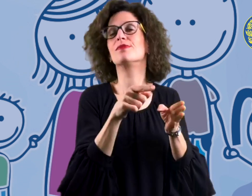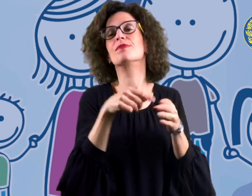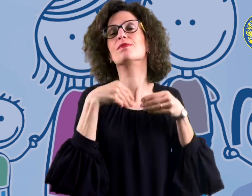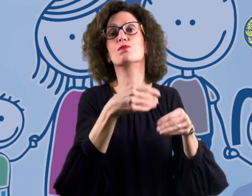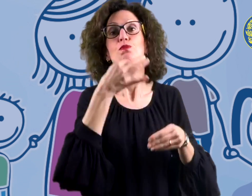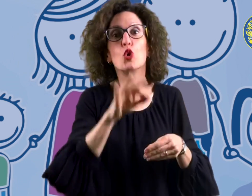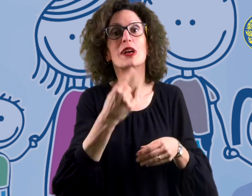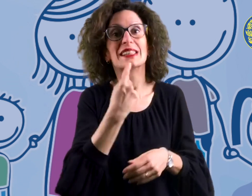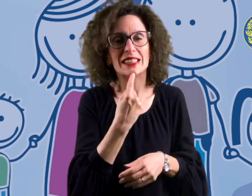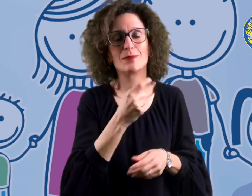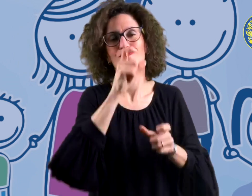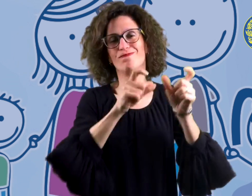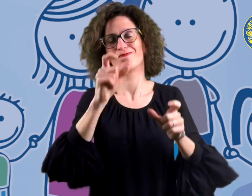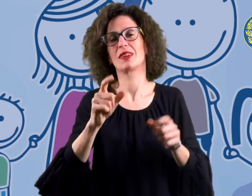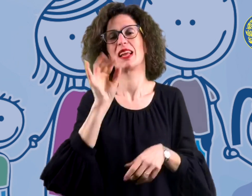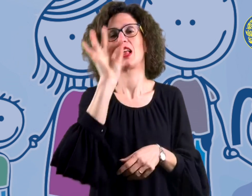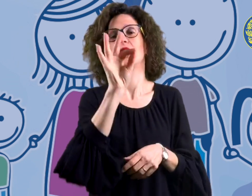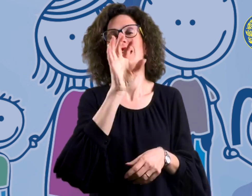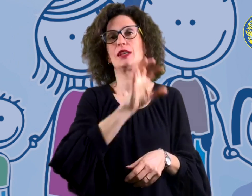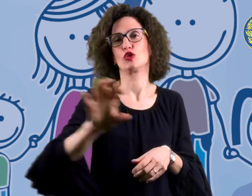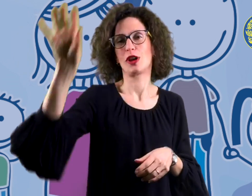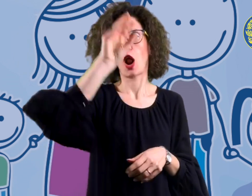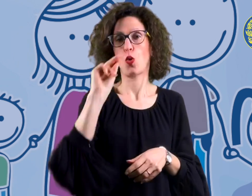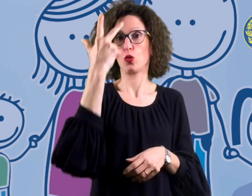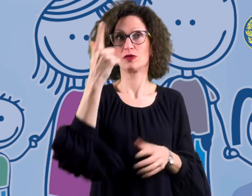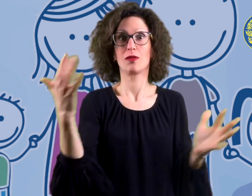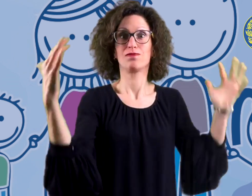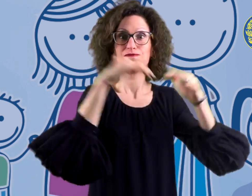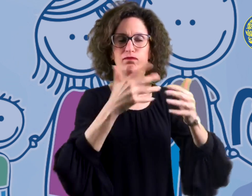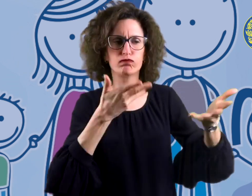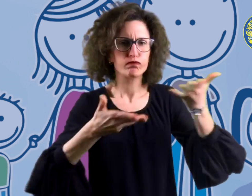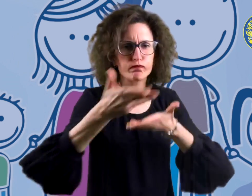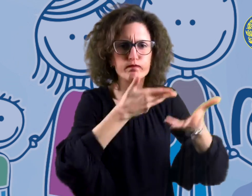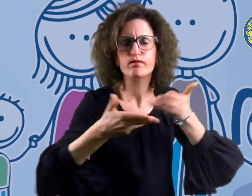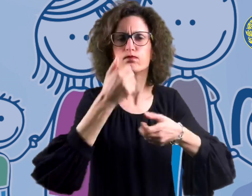potranno partecipare solo i referenti regionali usb e in quell'occasione potranno collaborare e lavorare insieme e scambiarsi idee.